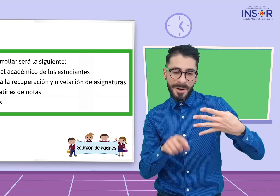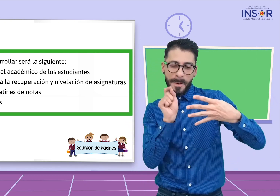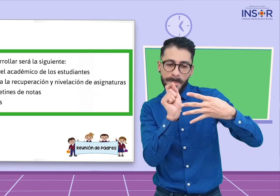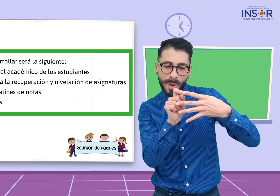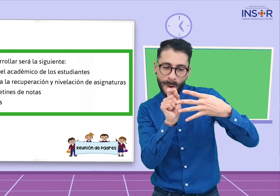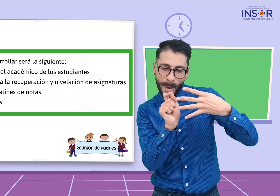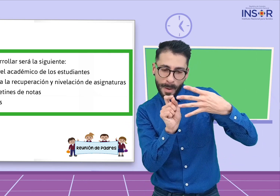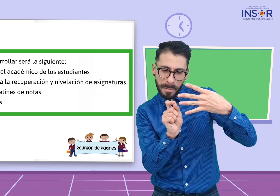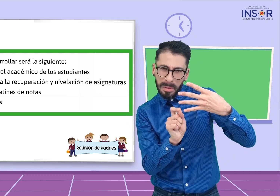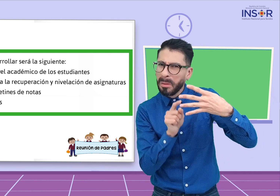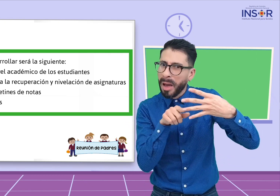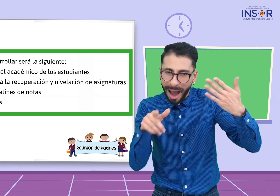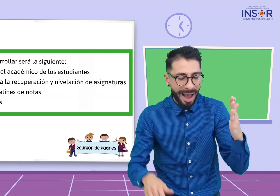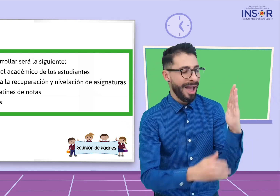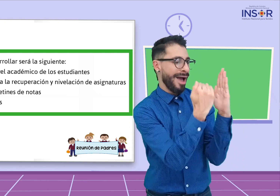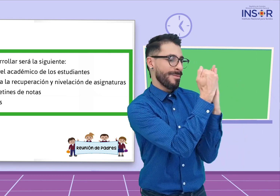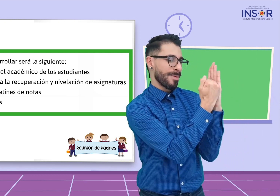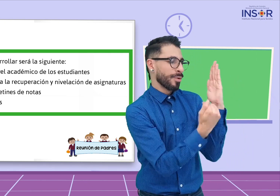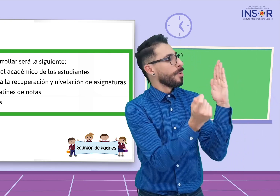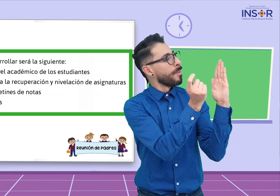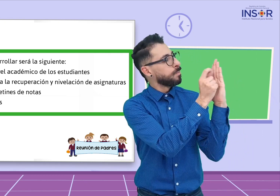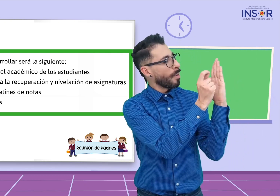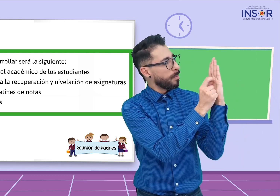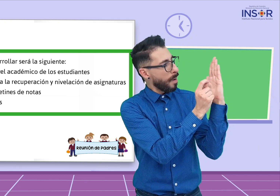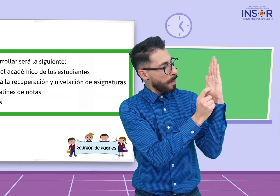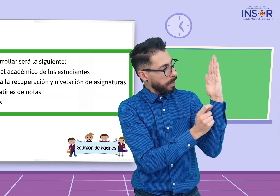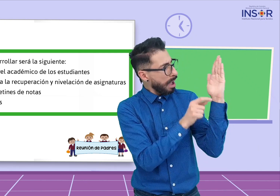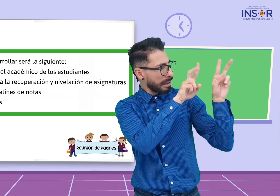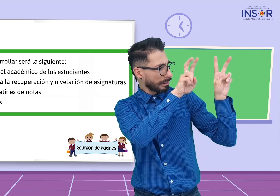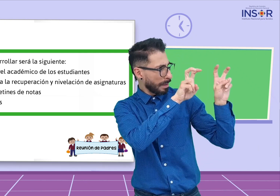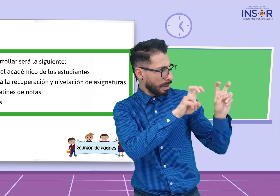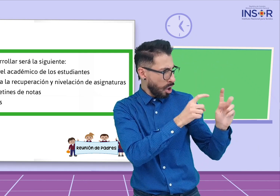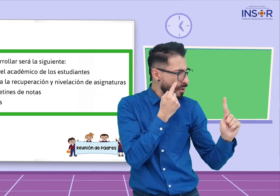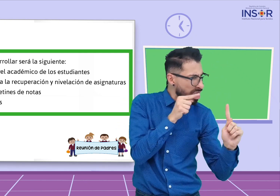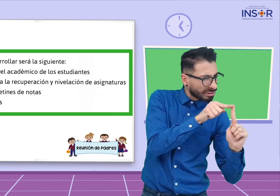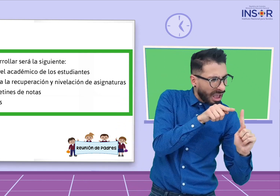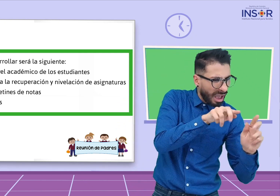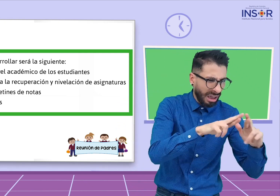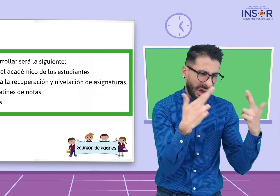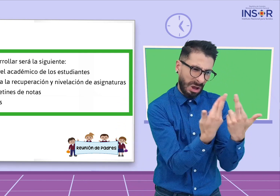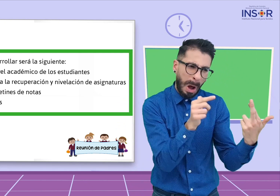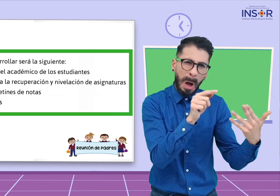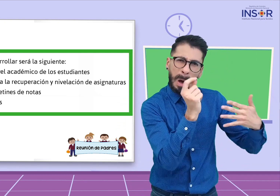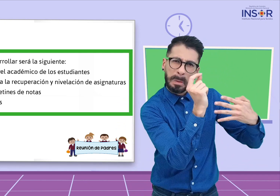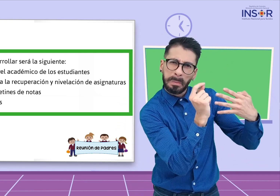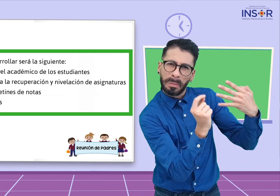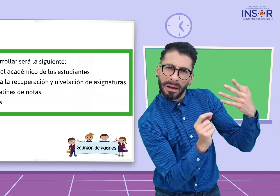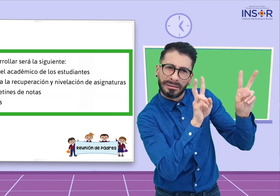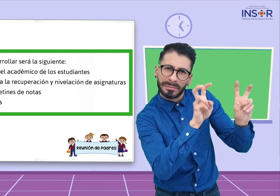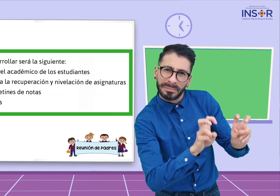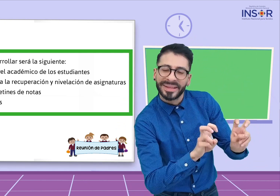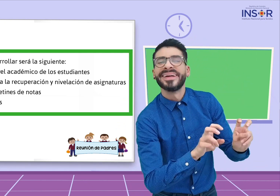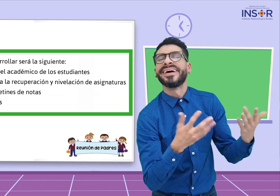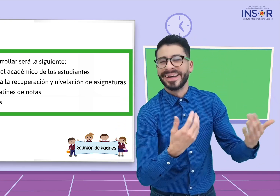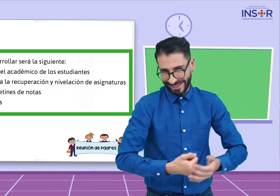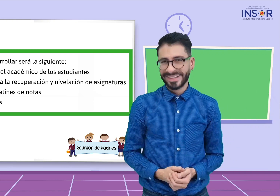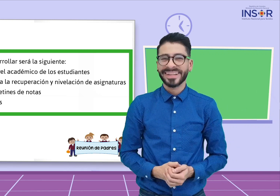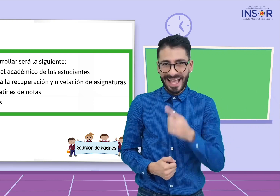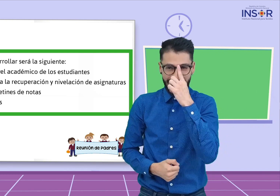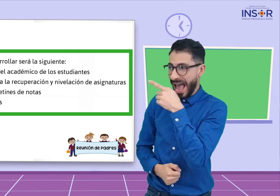Esos son los puntos o temas que se van a tratar durante la reunión con los padres de familia,